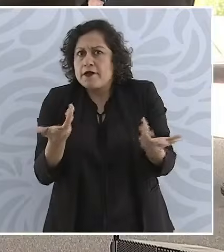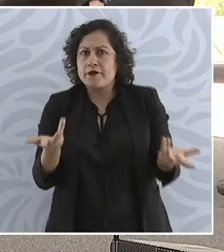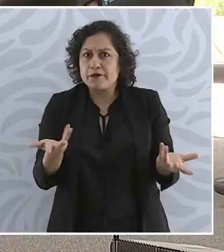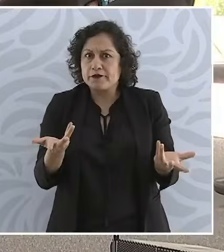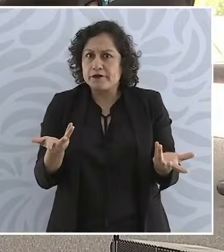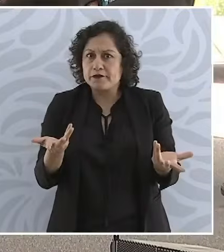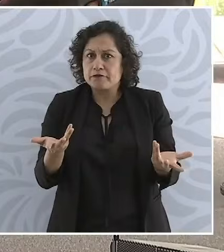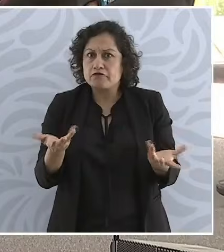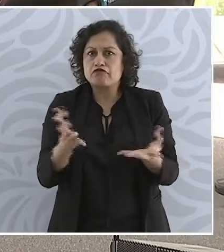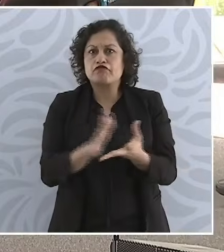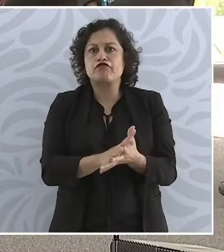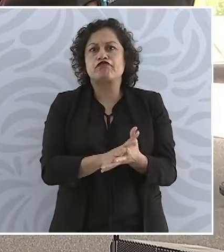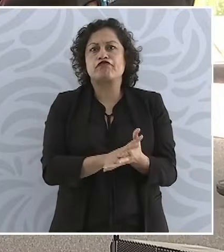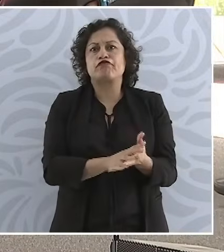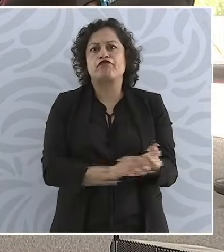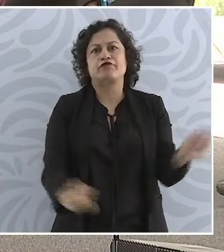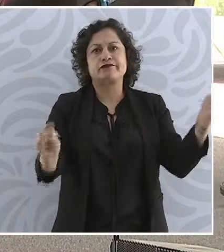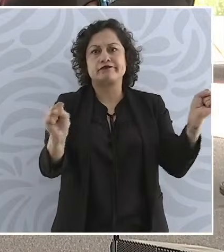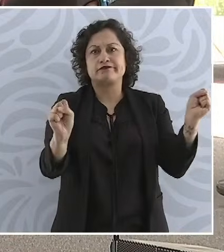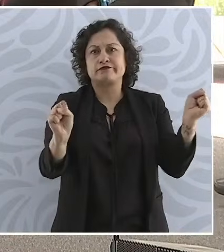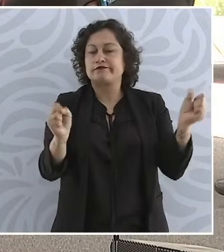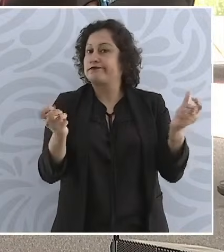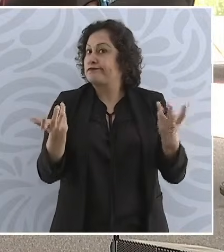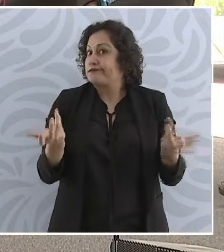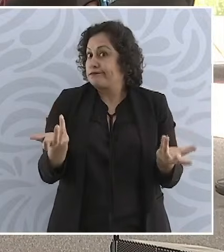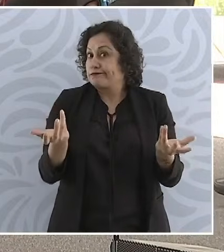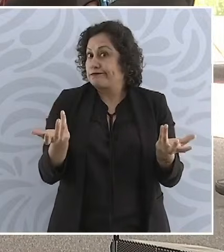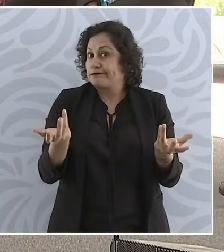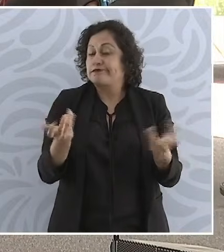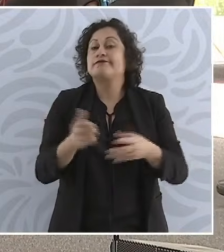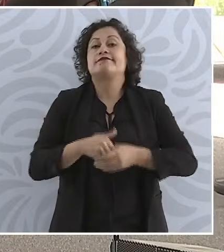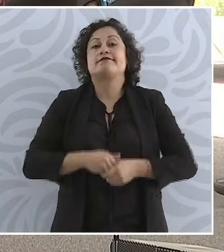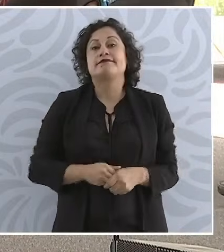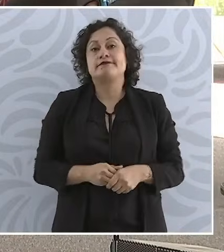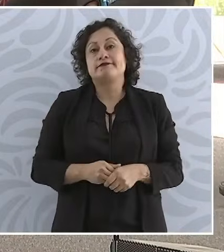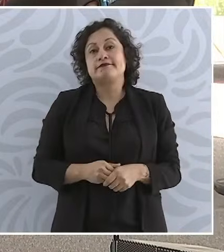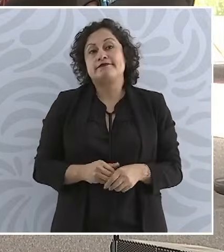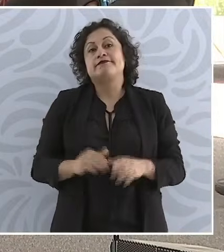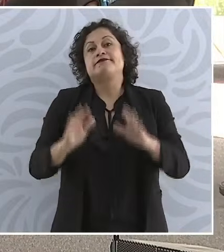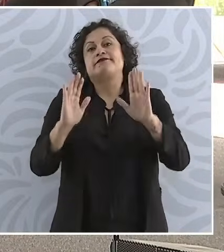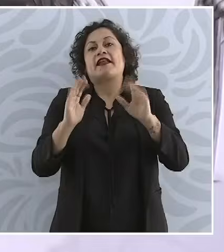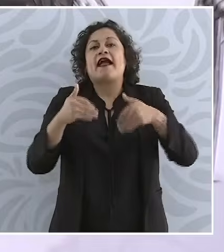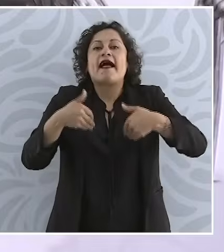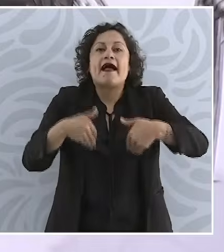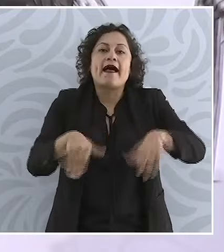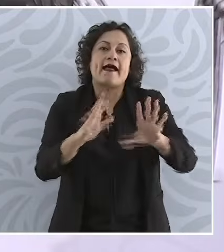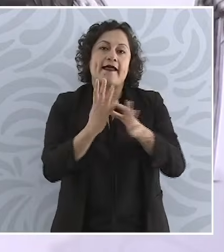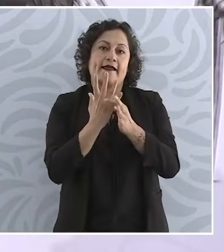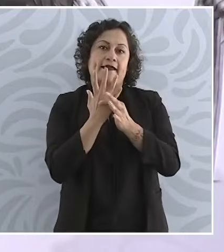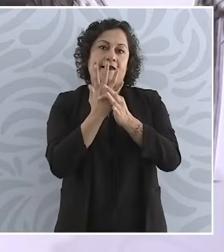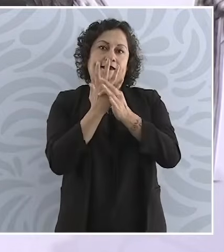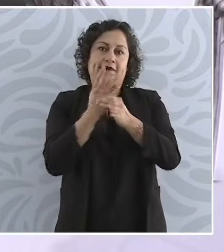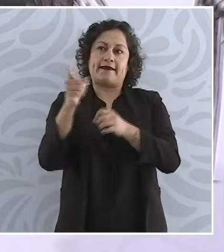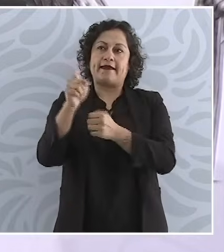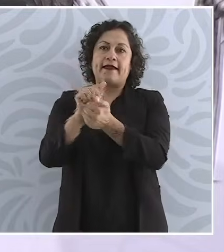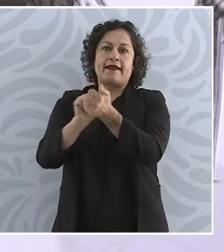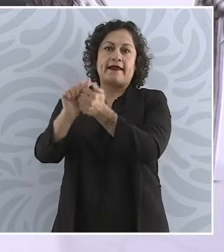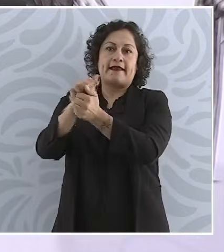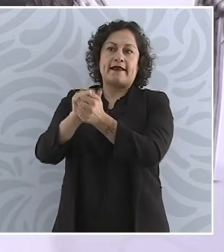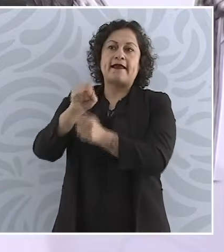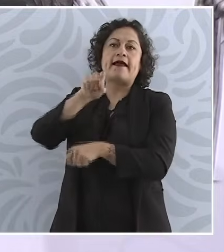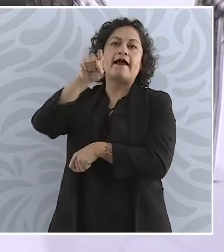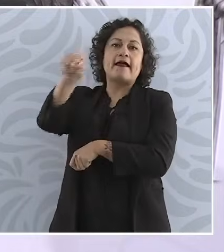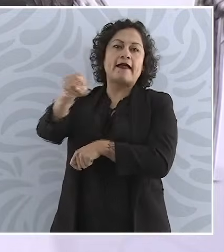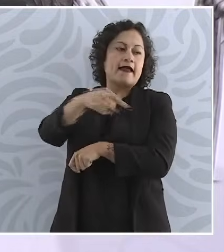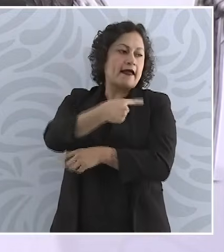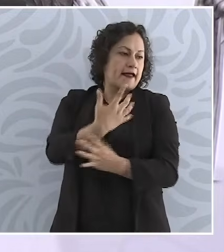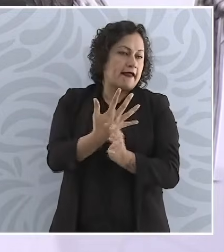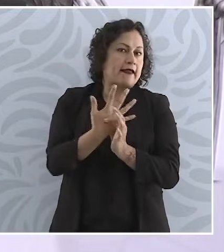absolutamente En nada bueno en media barda de la refinería de Tula entre el gobierno de Calderón